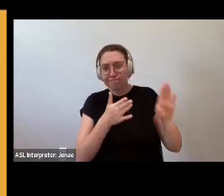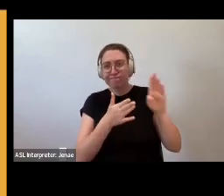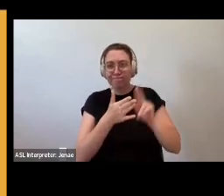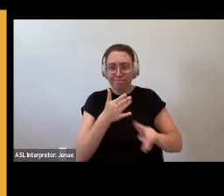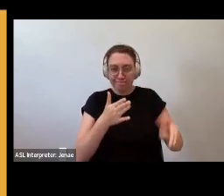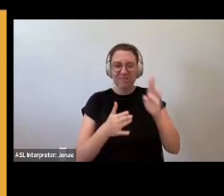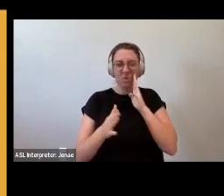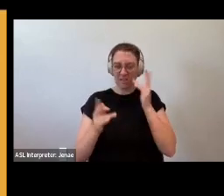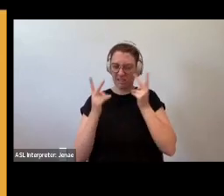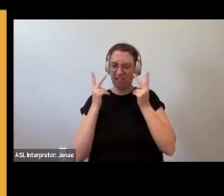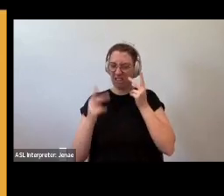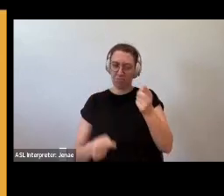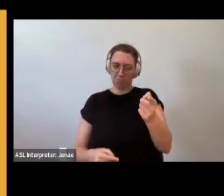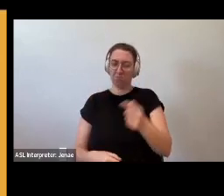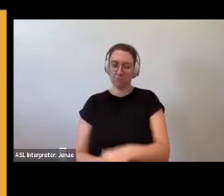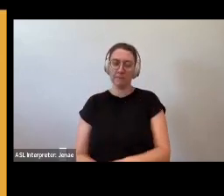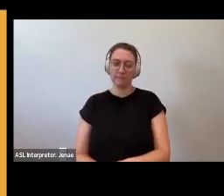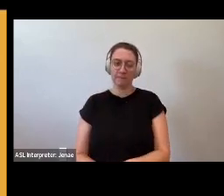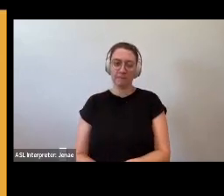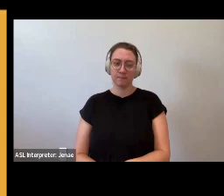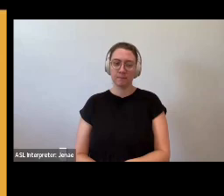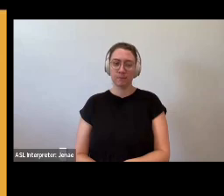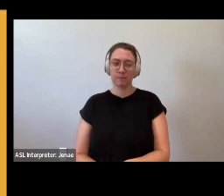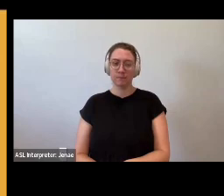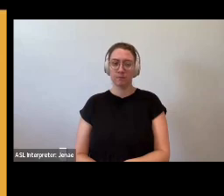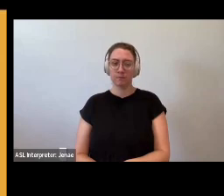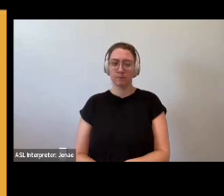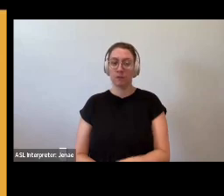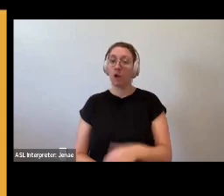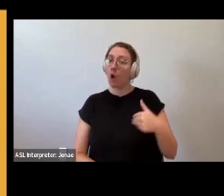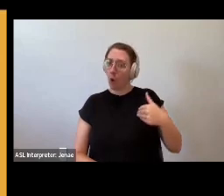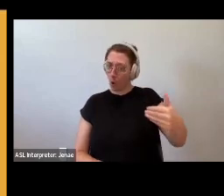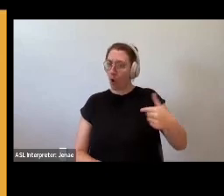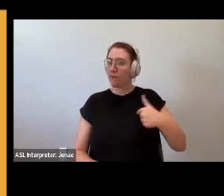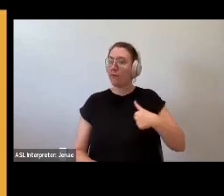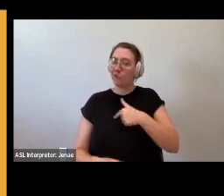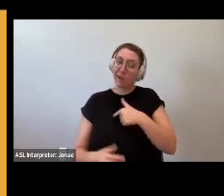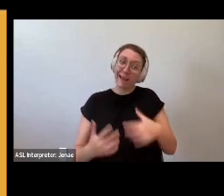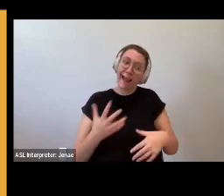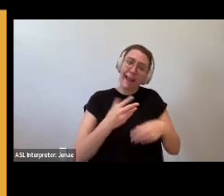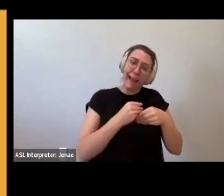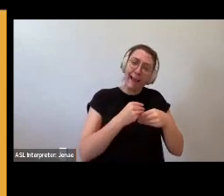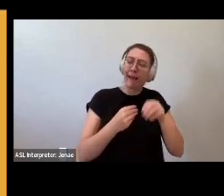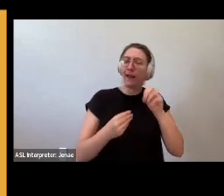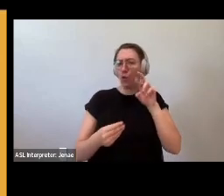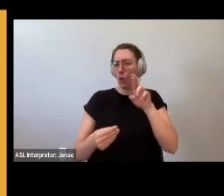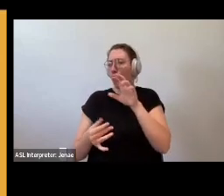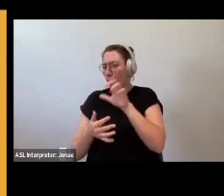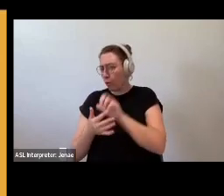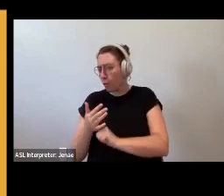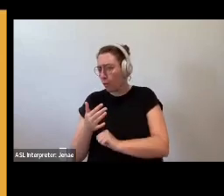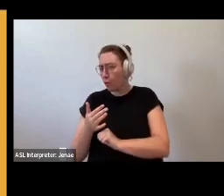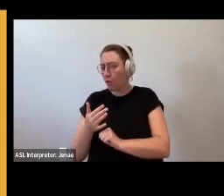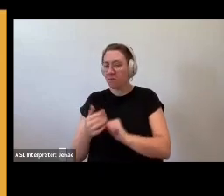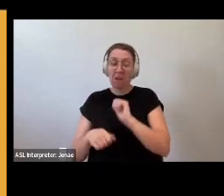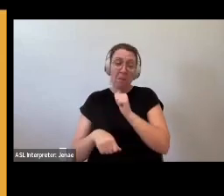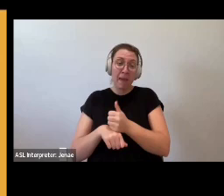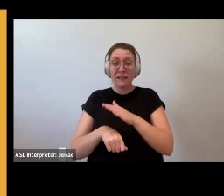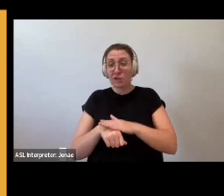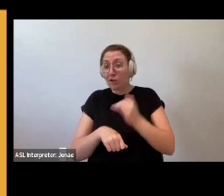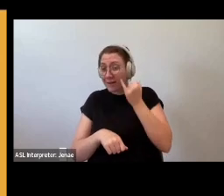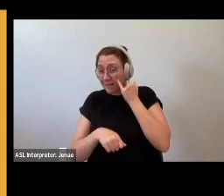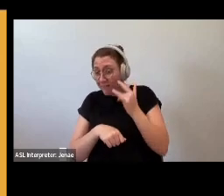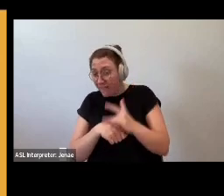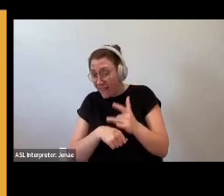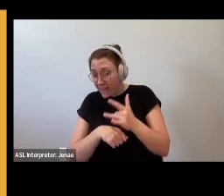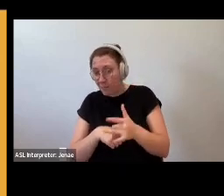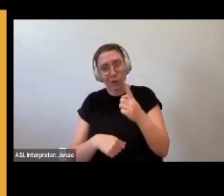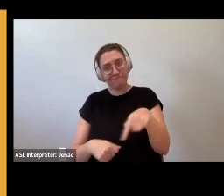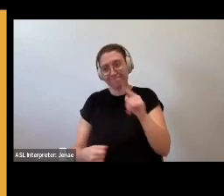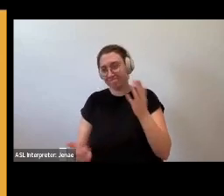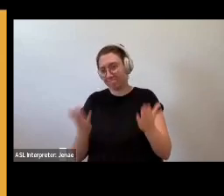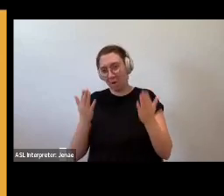solemos añadir y eliminar elementos según la disponibilidad. Como probablemente sepan,